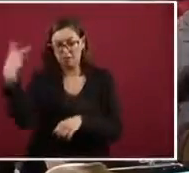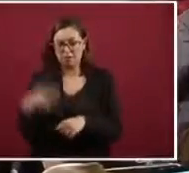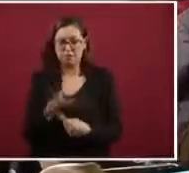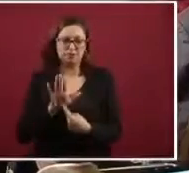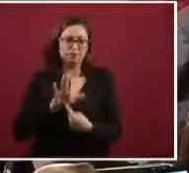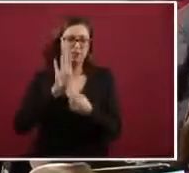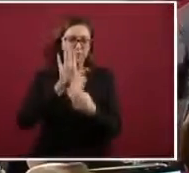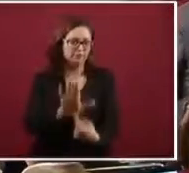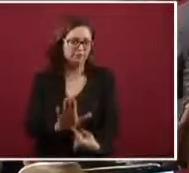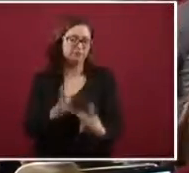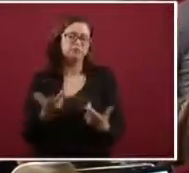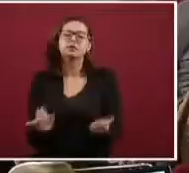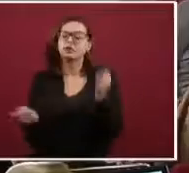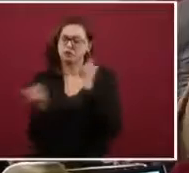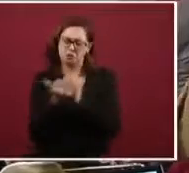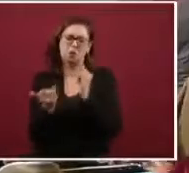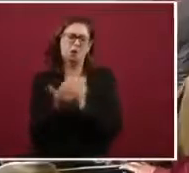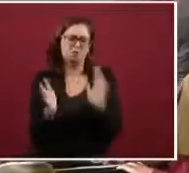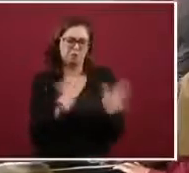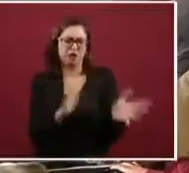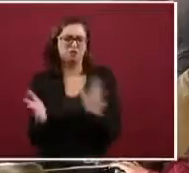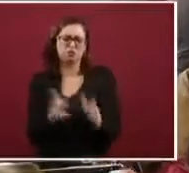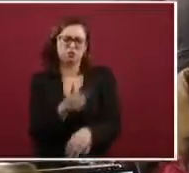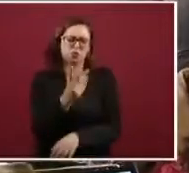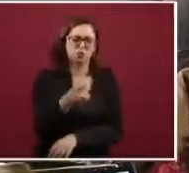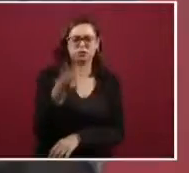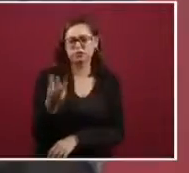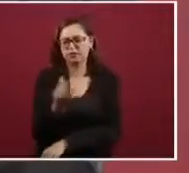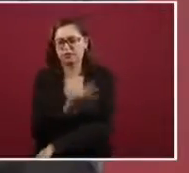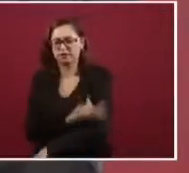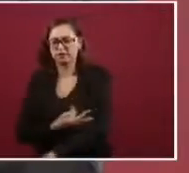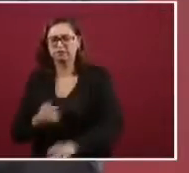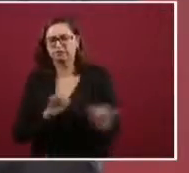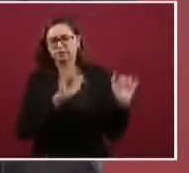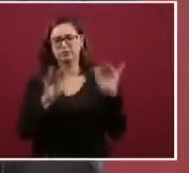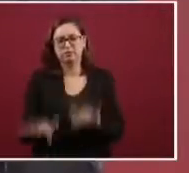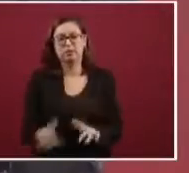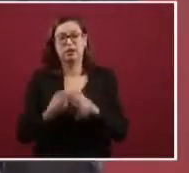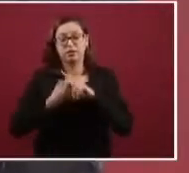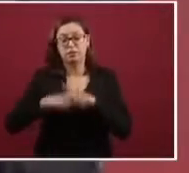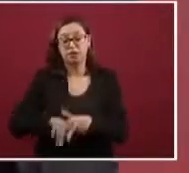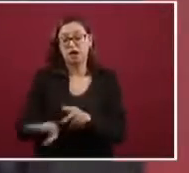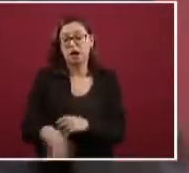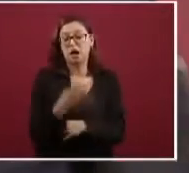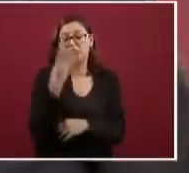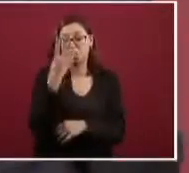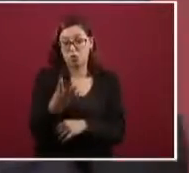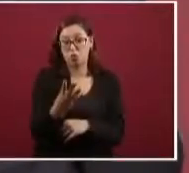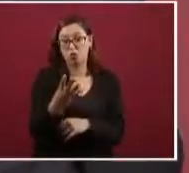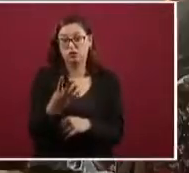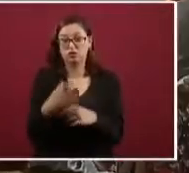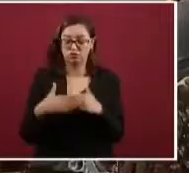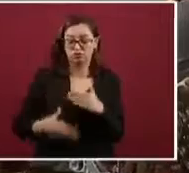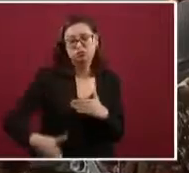sea igual a esa hora, porque a partir de las cuatro empezará el programa de Culturas de